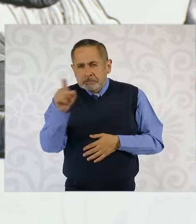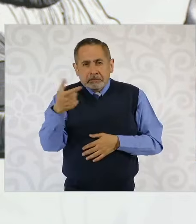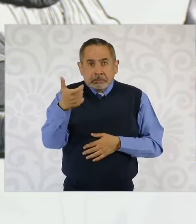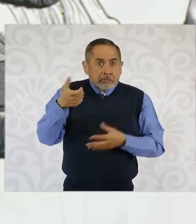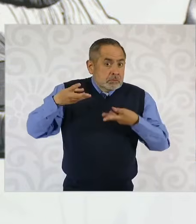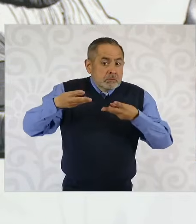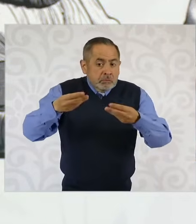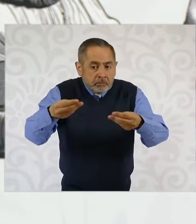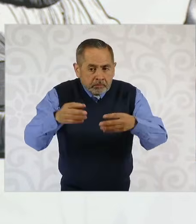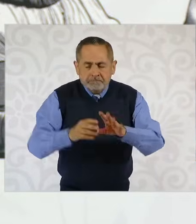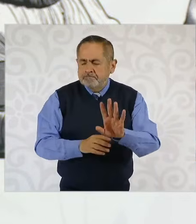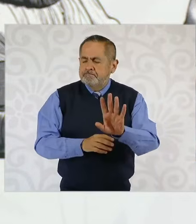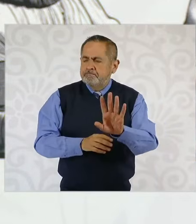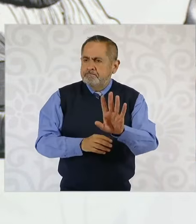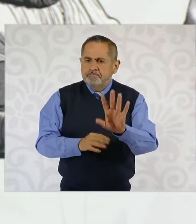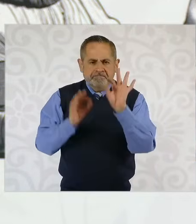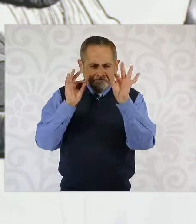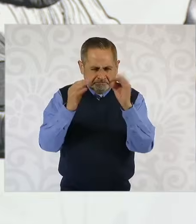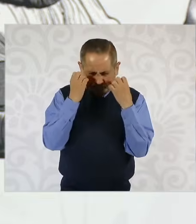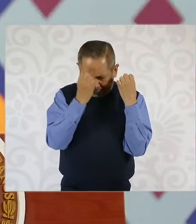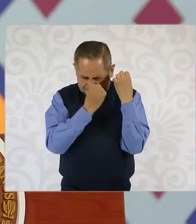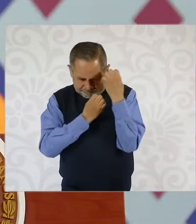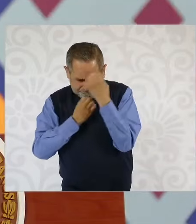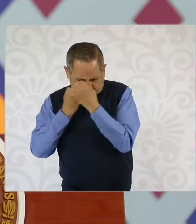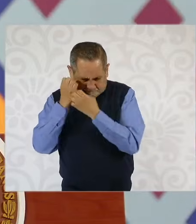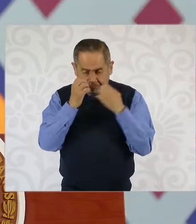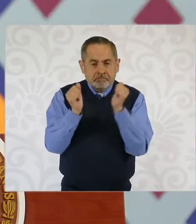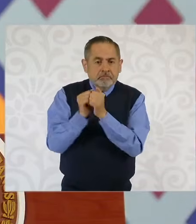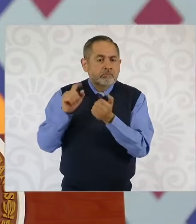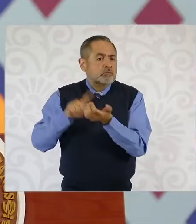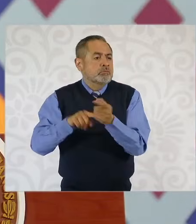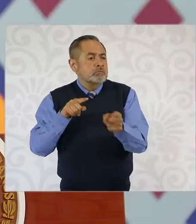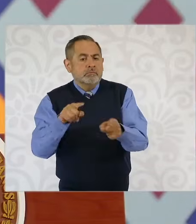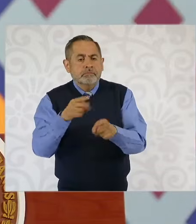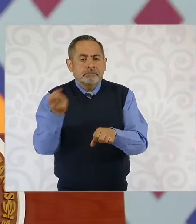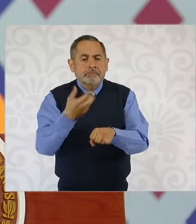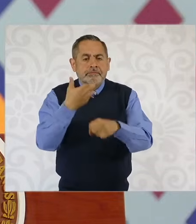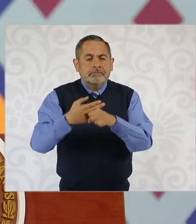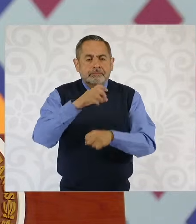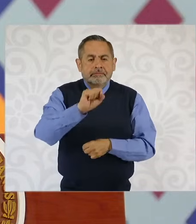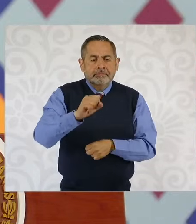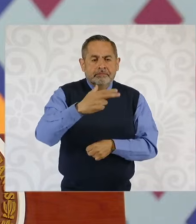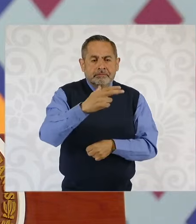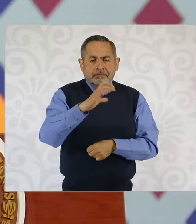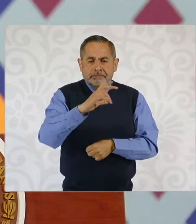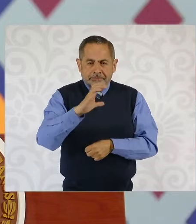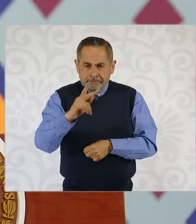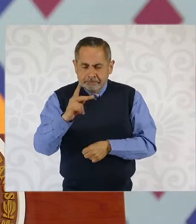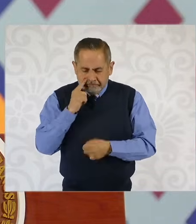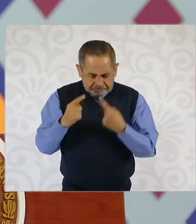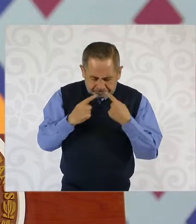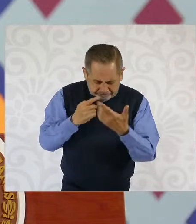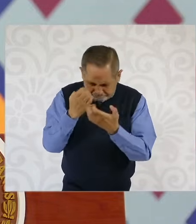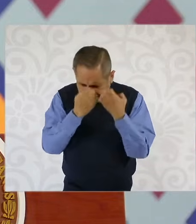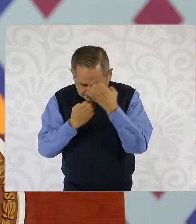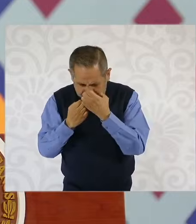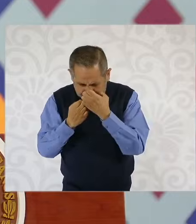están perfectamente analizados con Secretaría de Hacienda de las capacidades de Pemex para poder